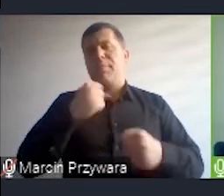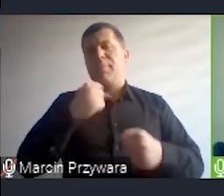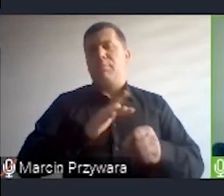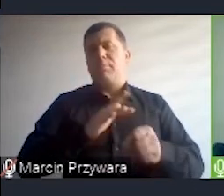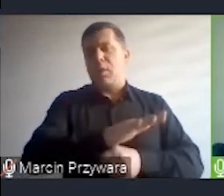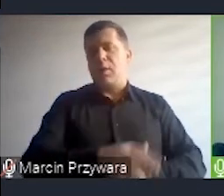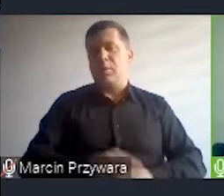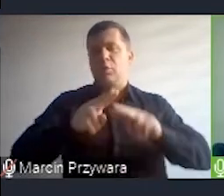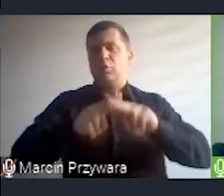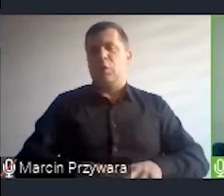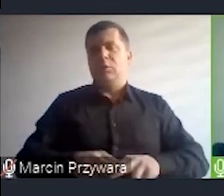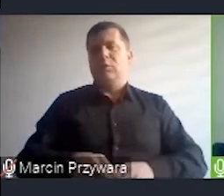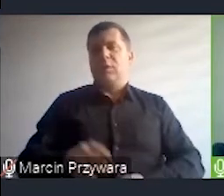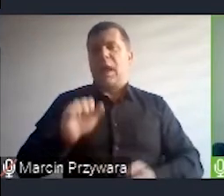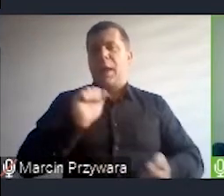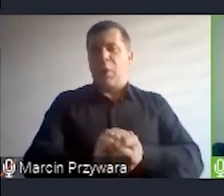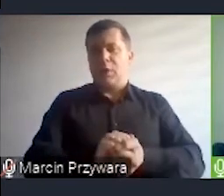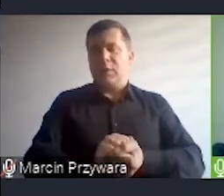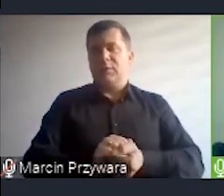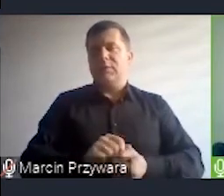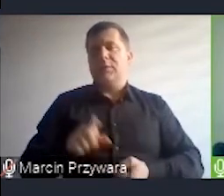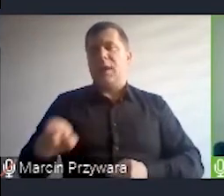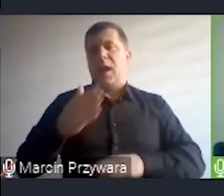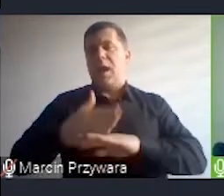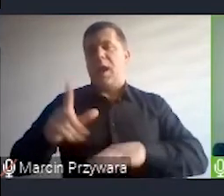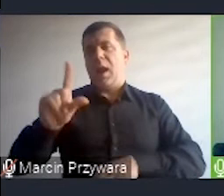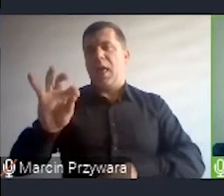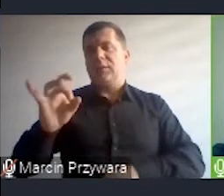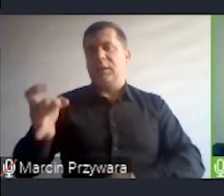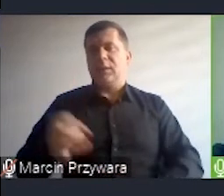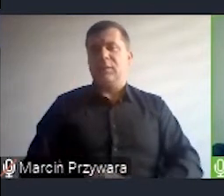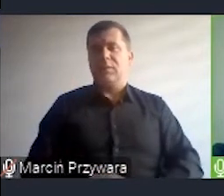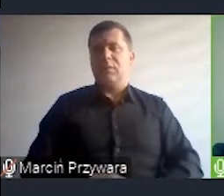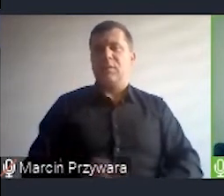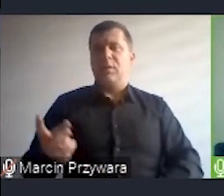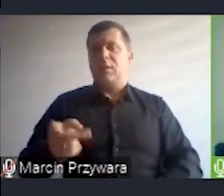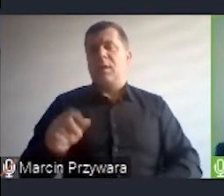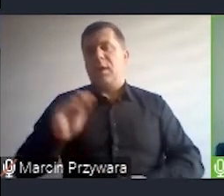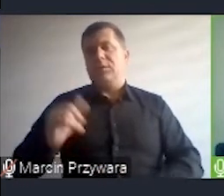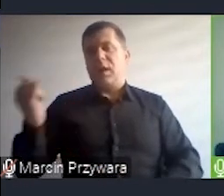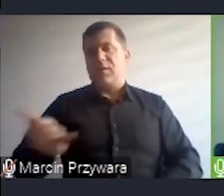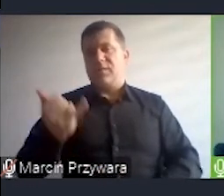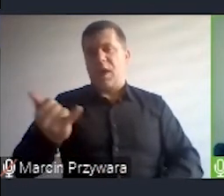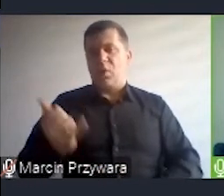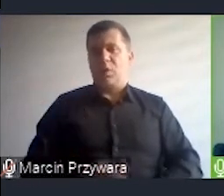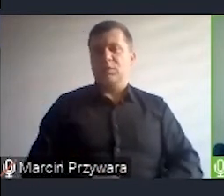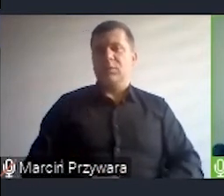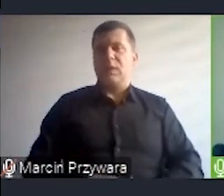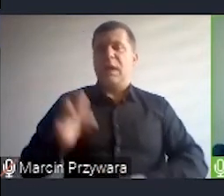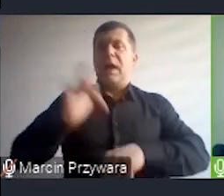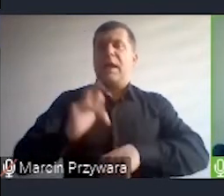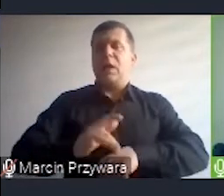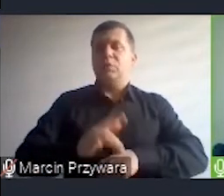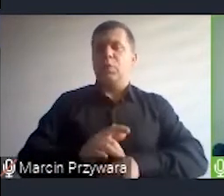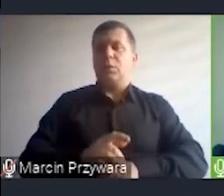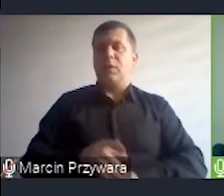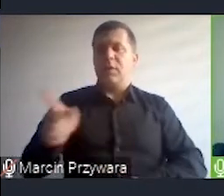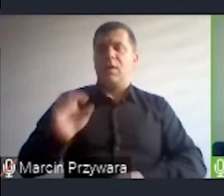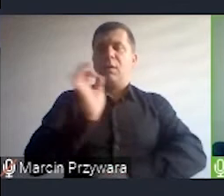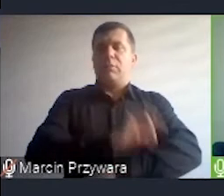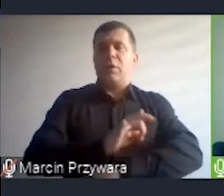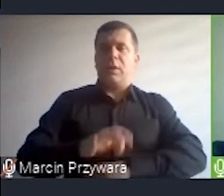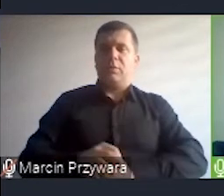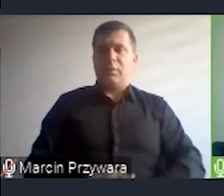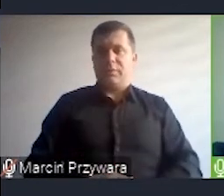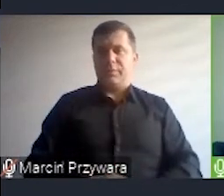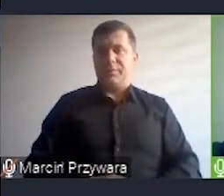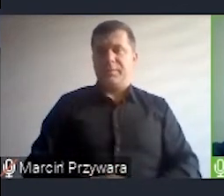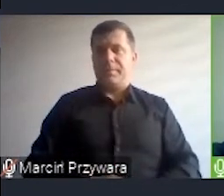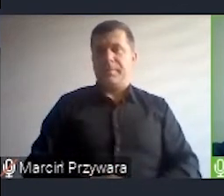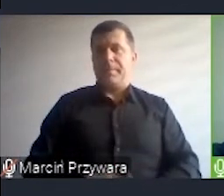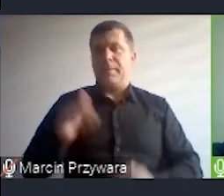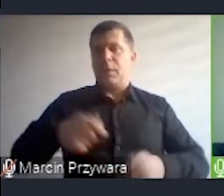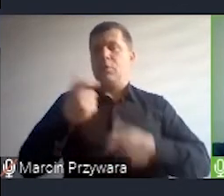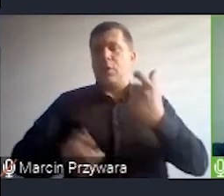Zostały nam amortyzacja i leasing, do tego trwałość i trwałość rezultatów związanych z projektem, czyli możemy sobie zrobić przerwę.